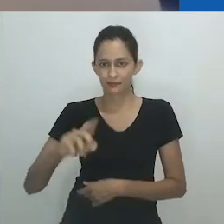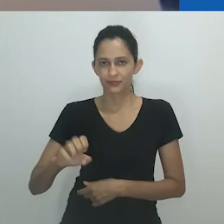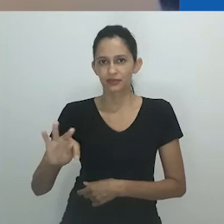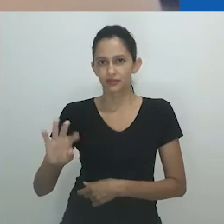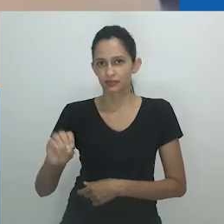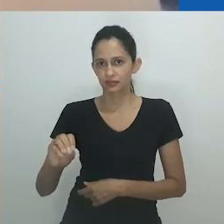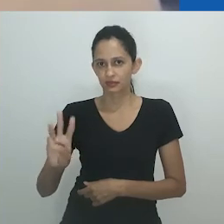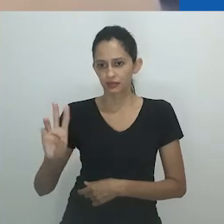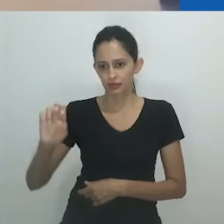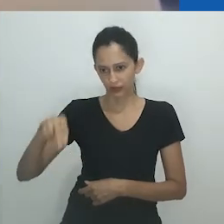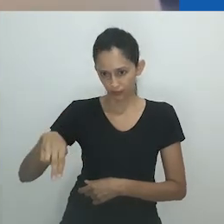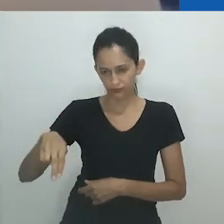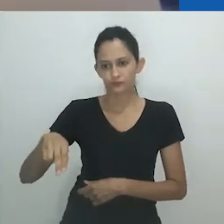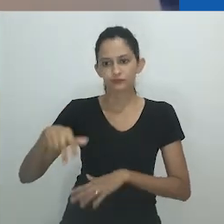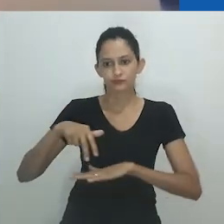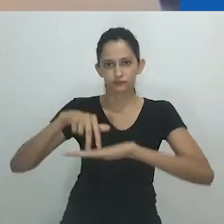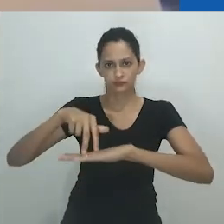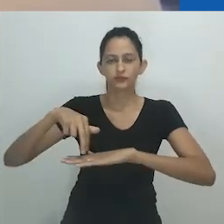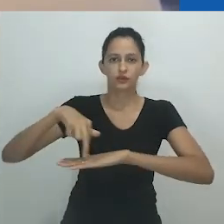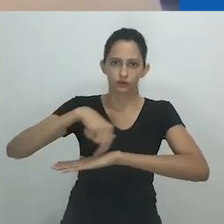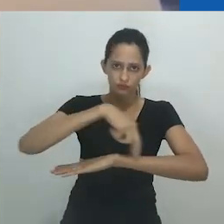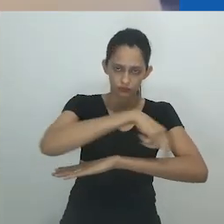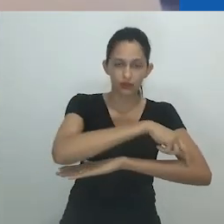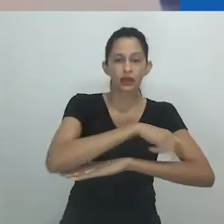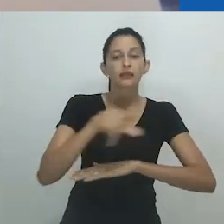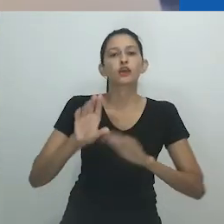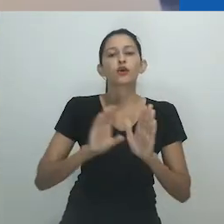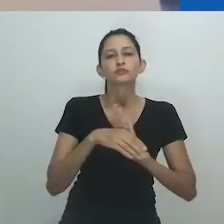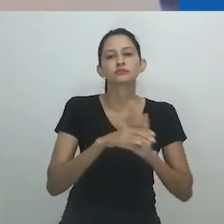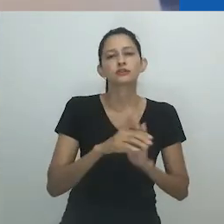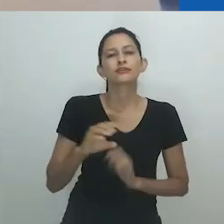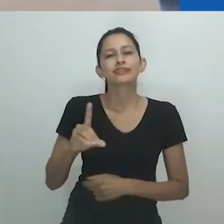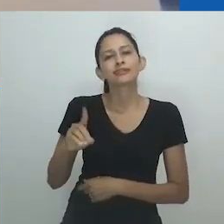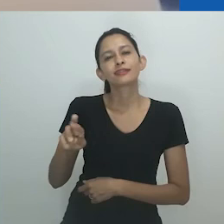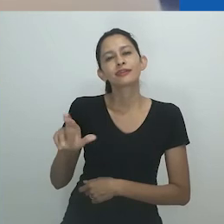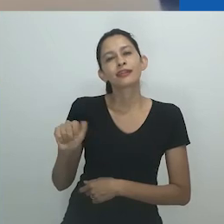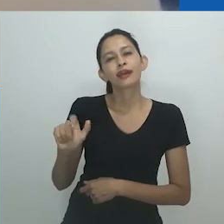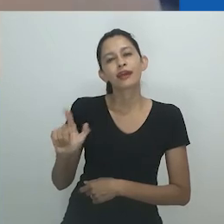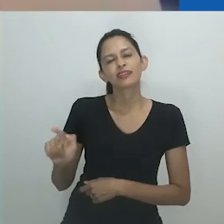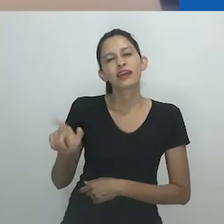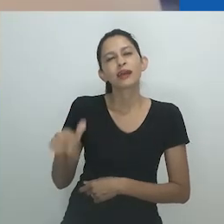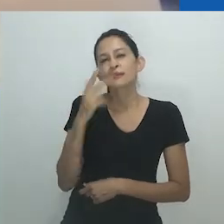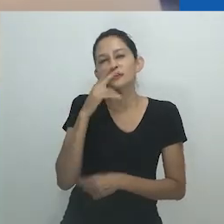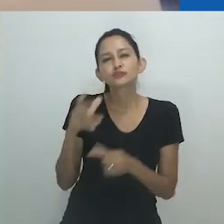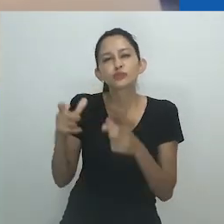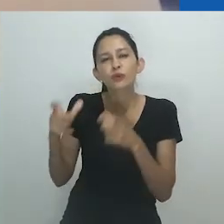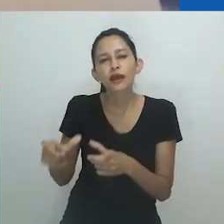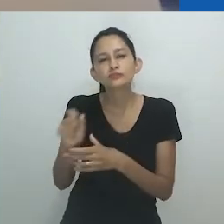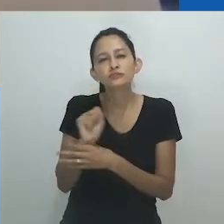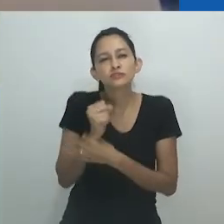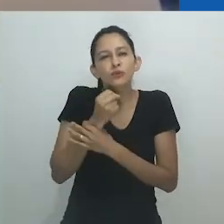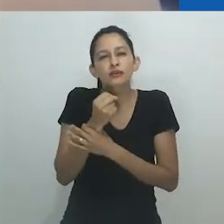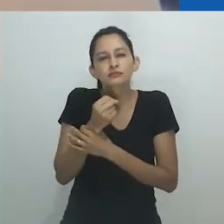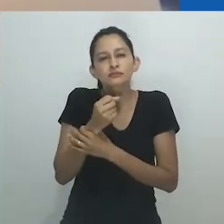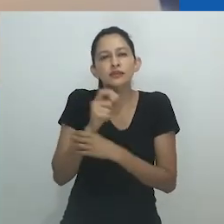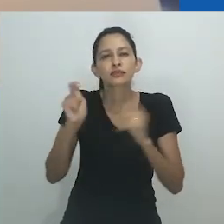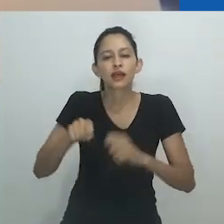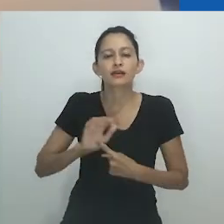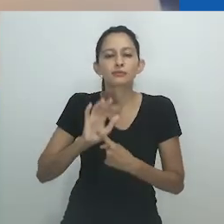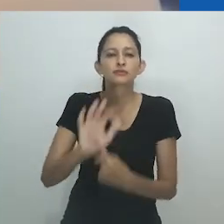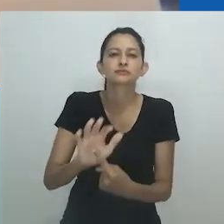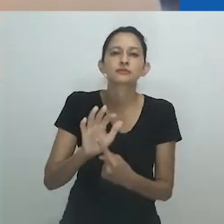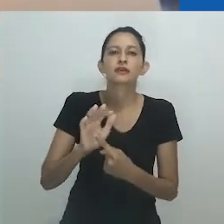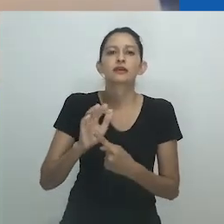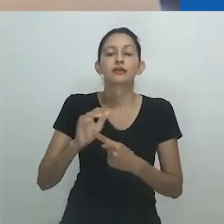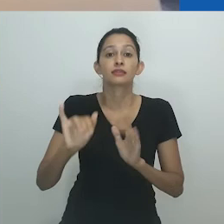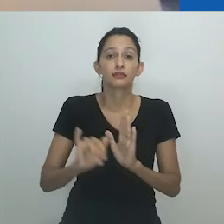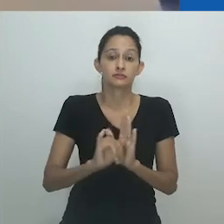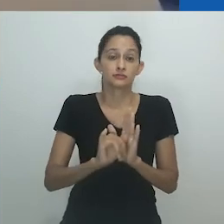um espaço que educa e promove a agência e a autonomia, um espaço que constrói comunidade e que promove a inclusão social de pessoas transgressoras de gênero